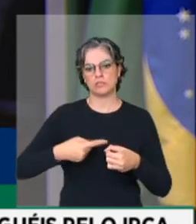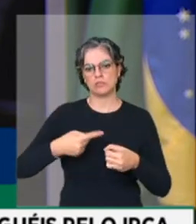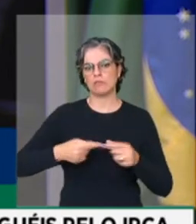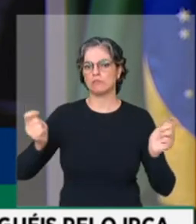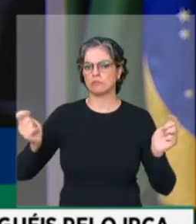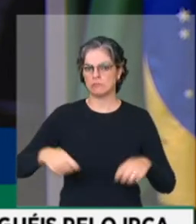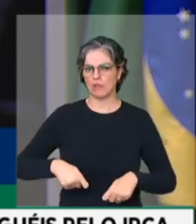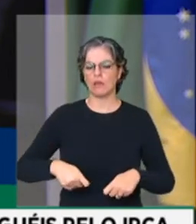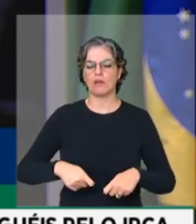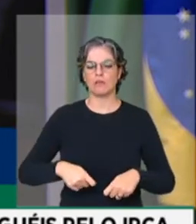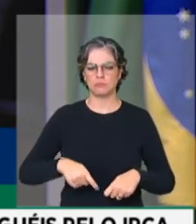RECEBER ESSE INVESTIMENTO DO EXÉRCITO BRASILEIRO. O ESTADO